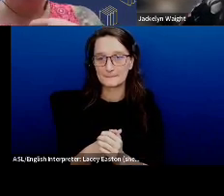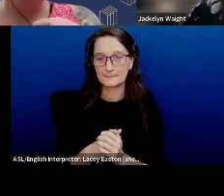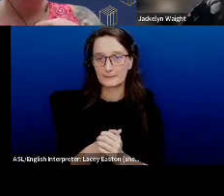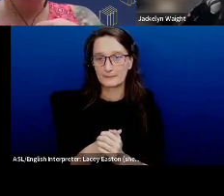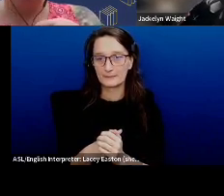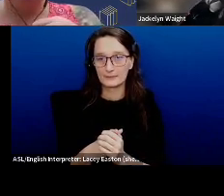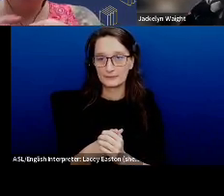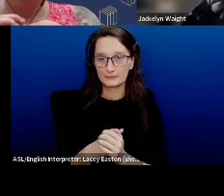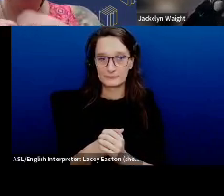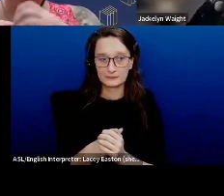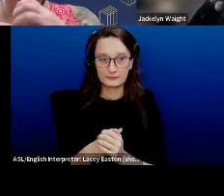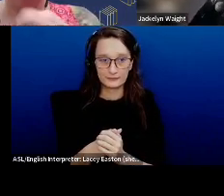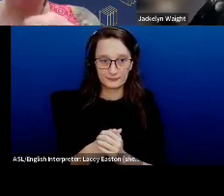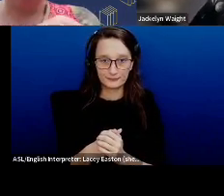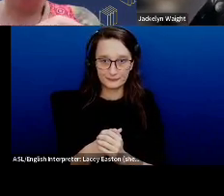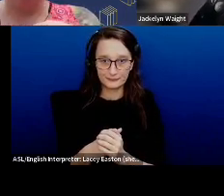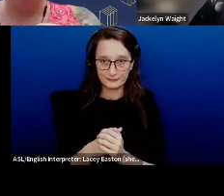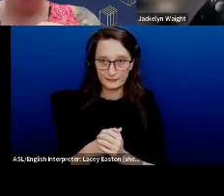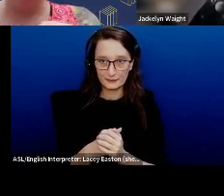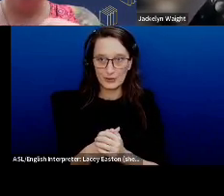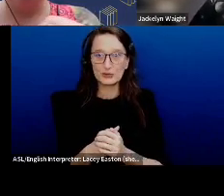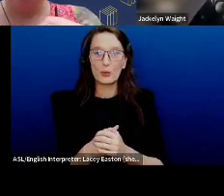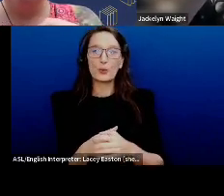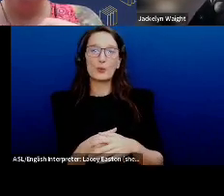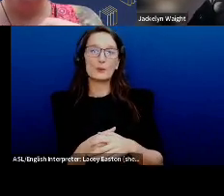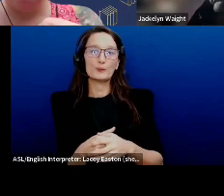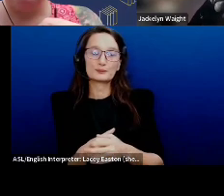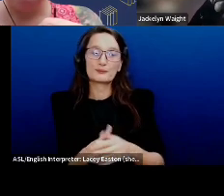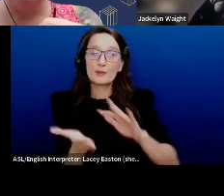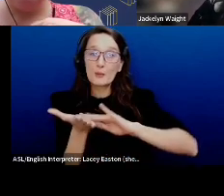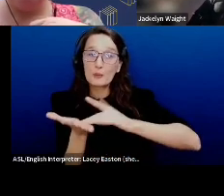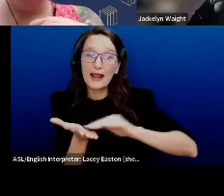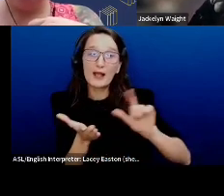Los títulos en braille y letra grande son solicitados por el cliente, es decir, los profesores,